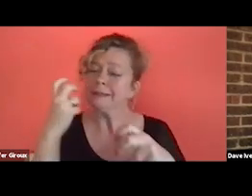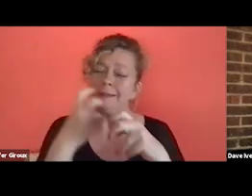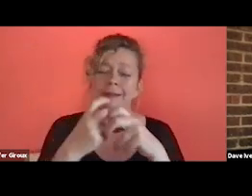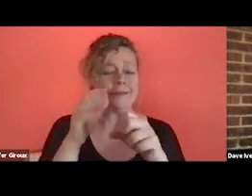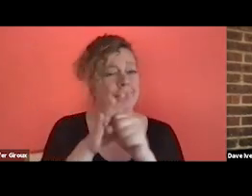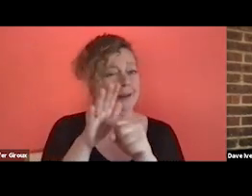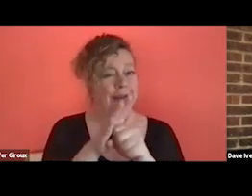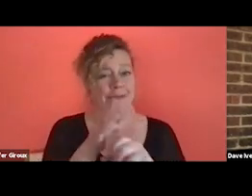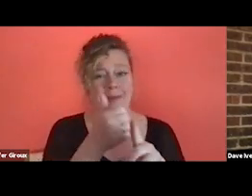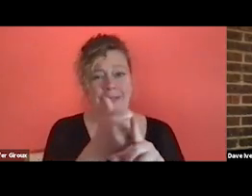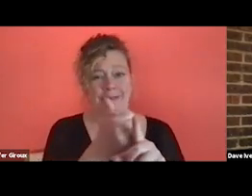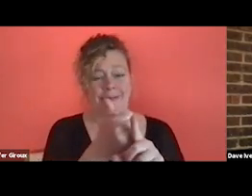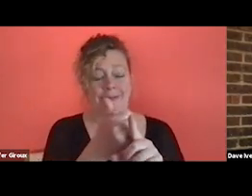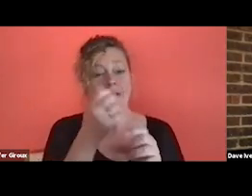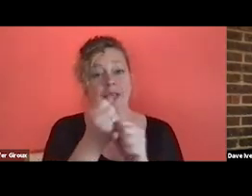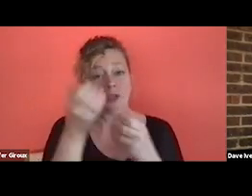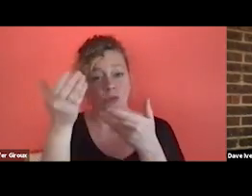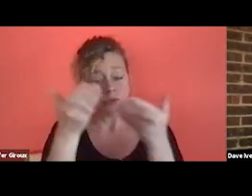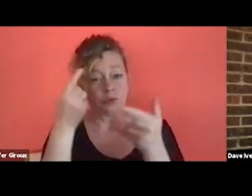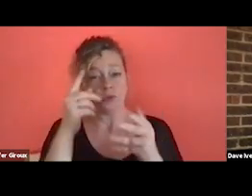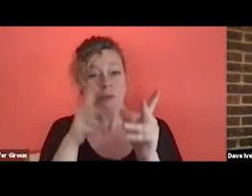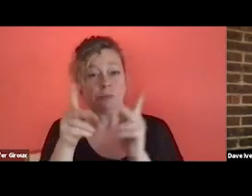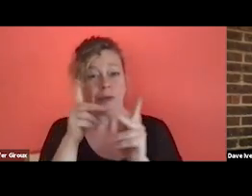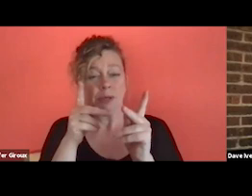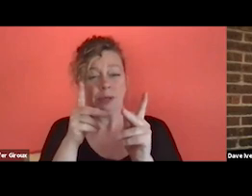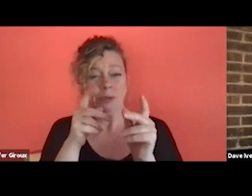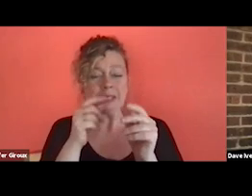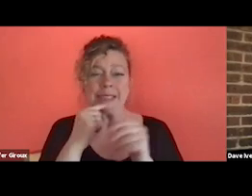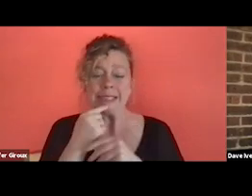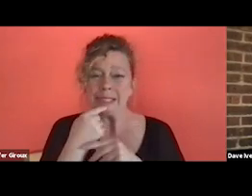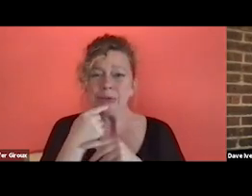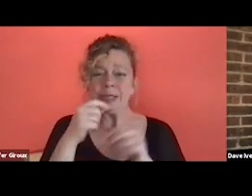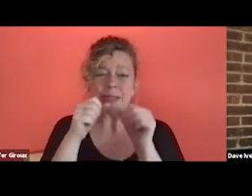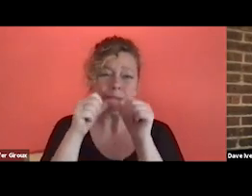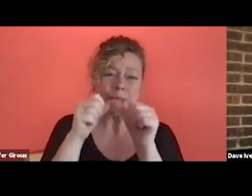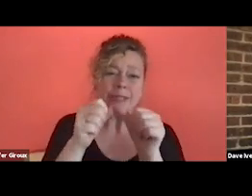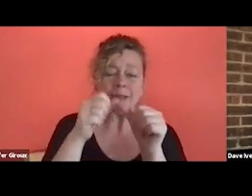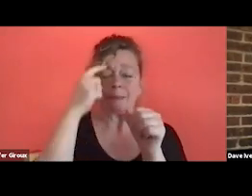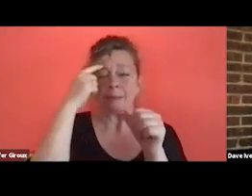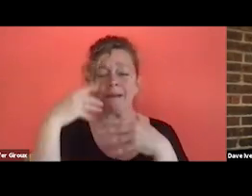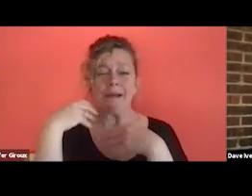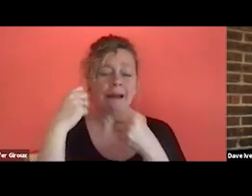Obtener servicios para personas con enfermedades mentales graves y persistentes, incluso más difíciles. Luego, al hacer todo eso